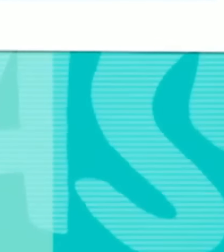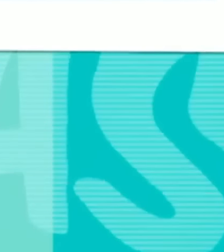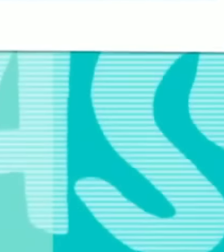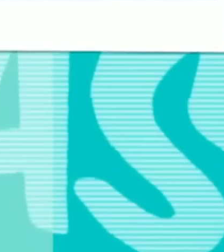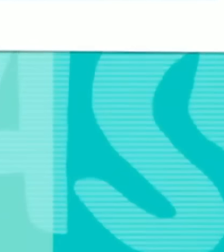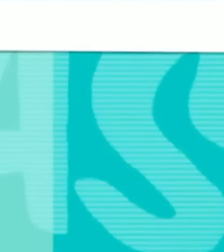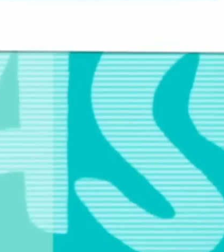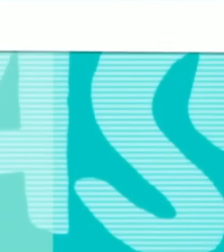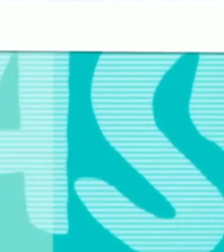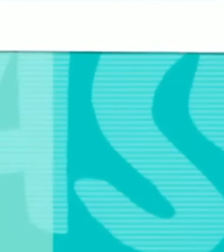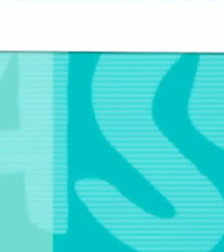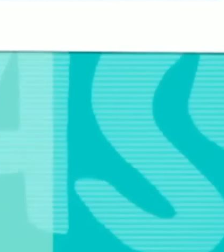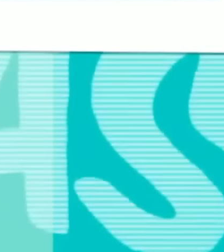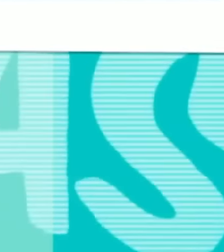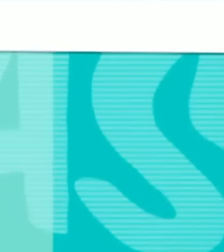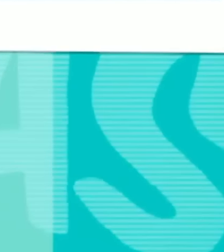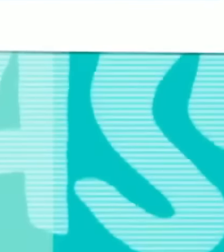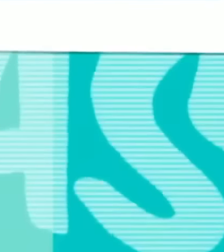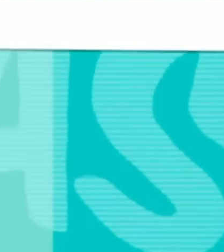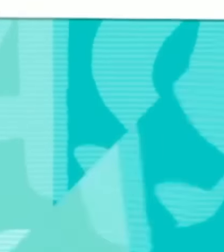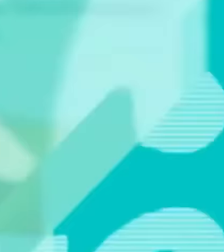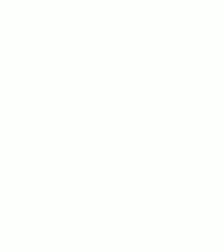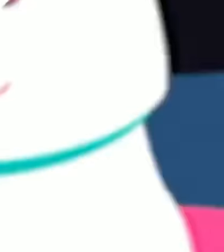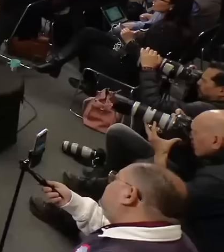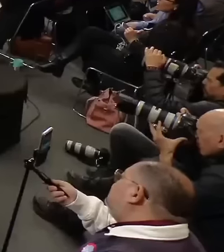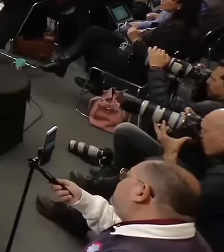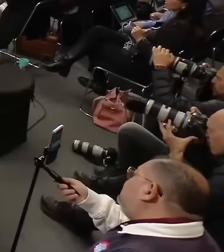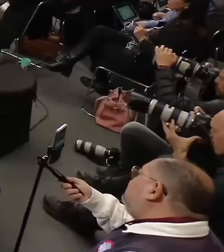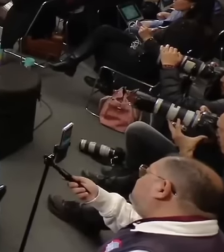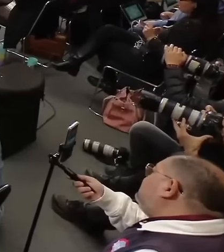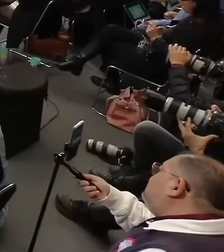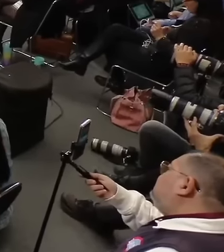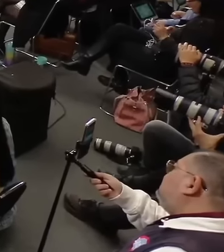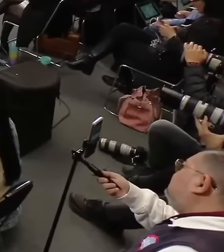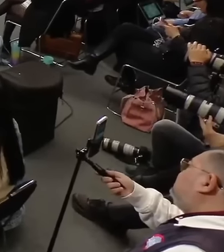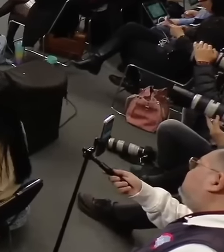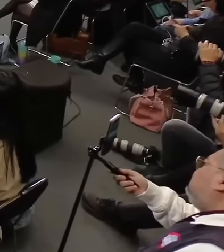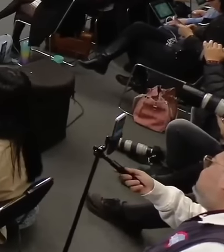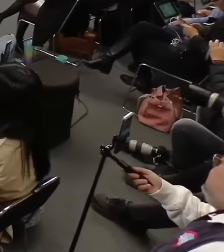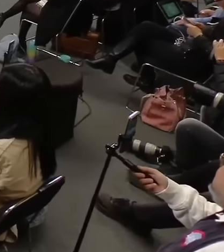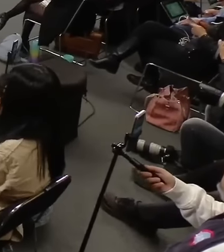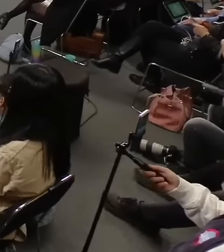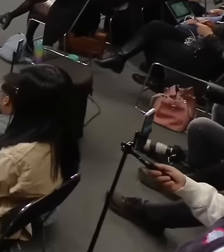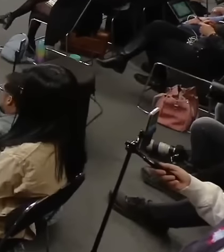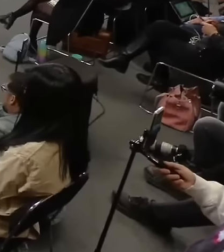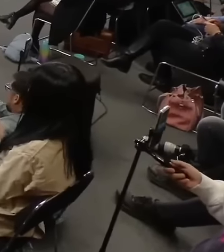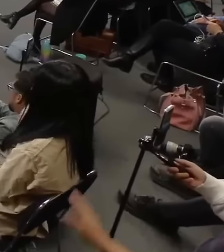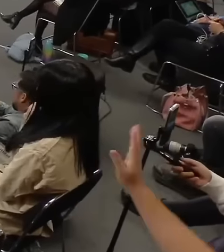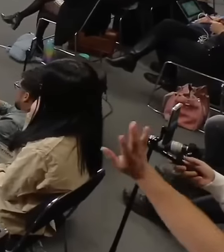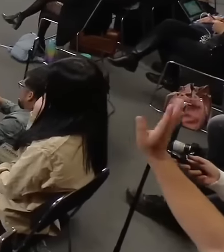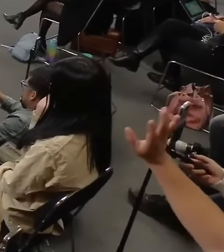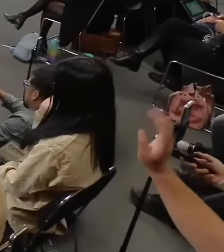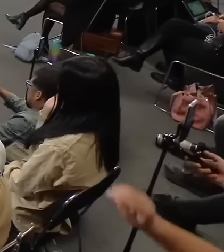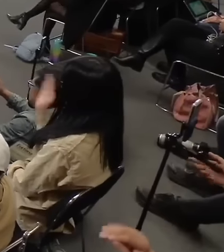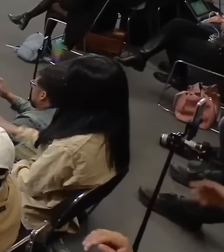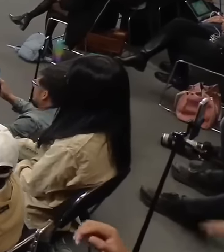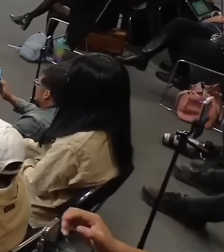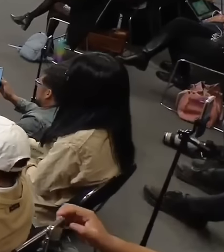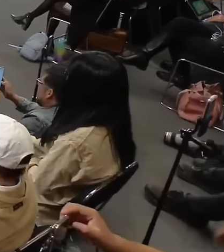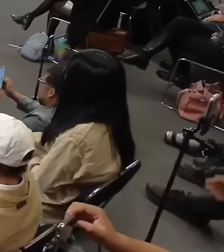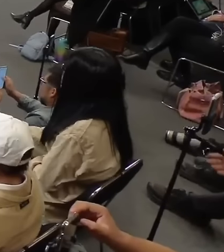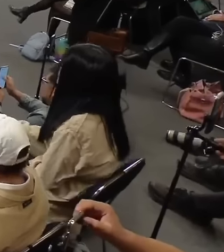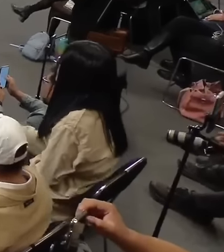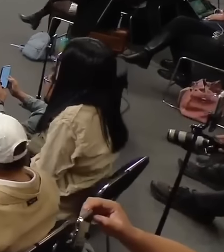en 200 tiendas y el cierre preventivo en 6000. Muchas gracias, presidenta. Gracias. Buen día.